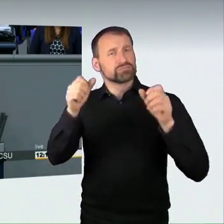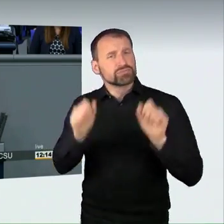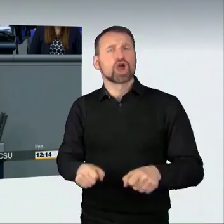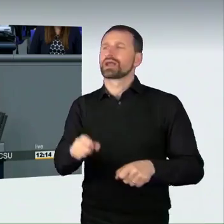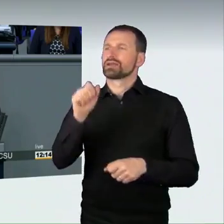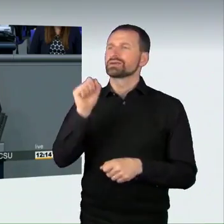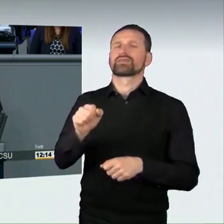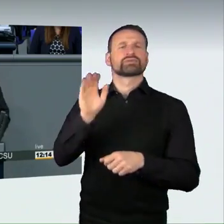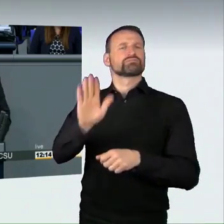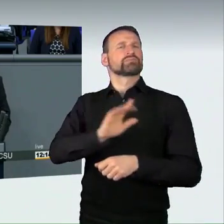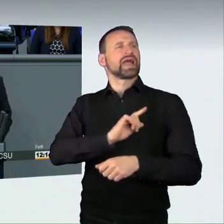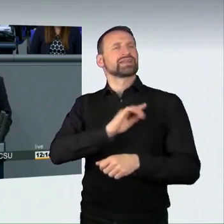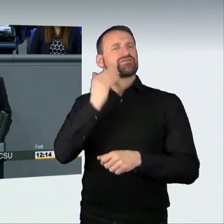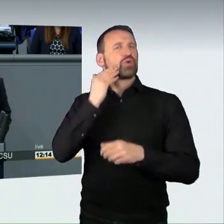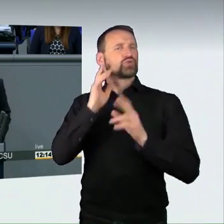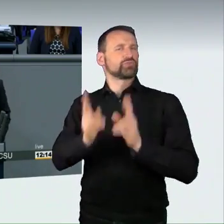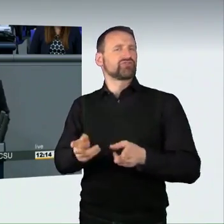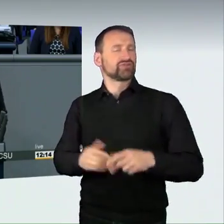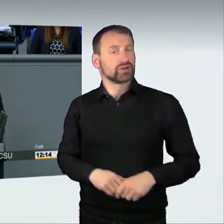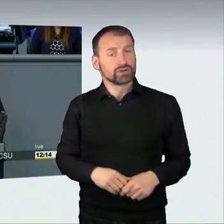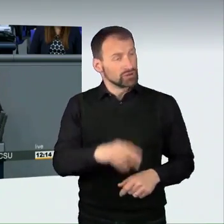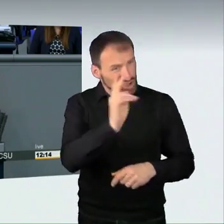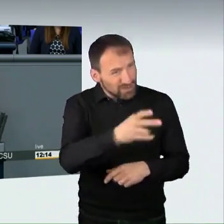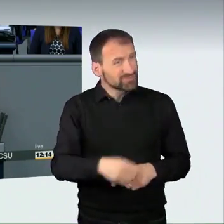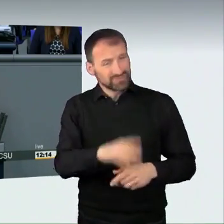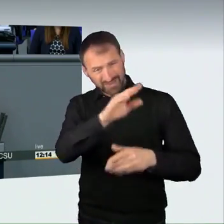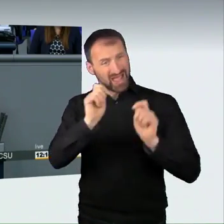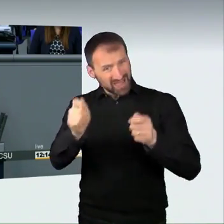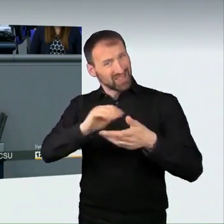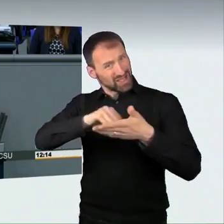Das ist völlig richtig so. Nur: Sie ziehen die völlig falschen Schlüsse daraus.